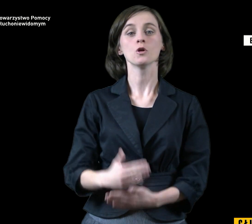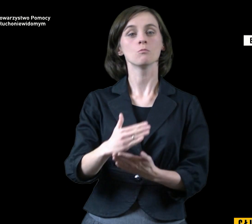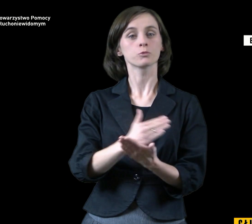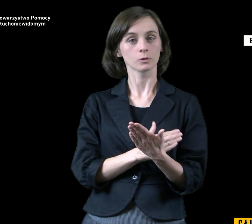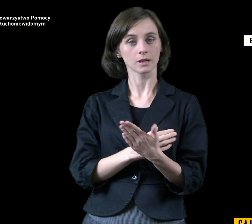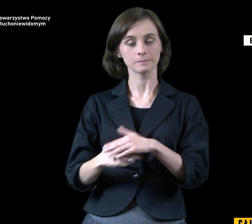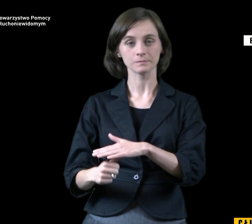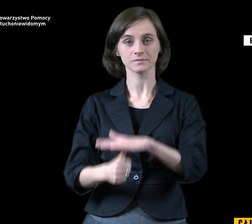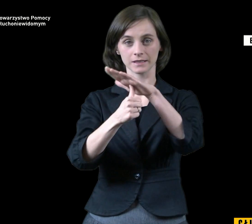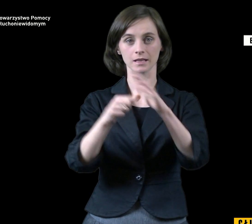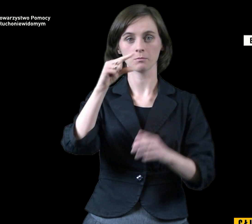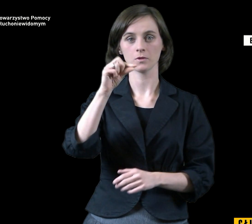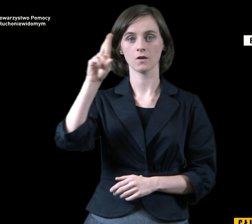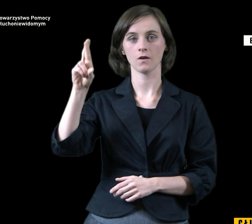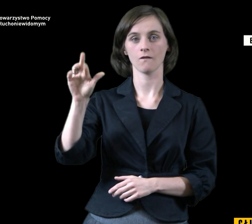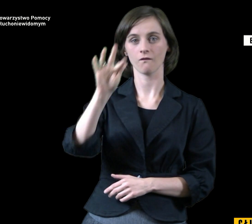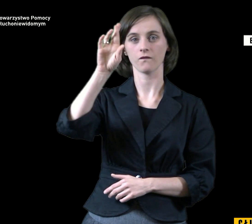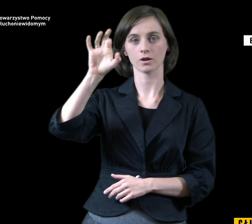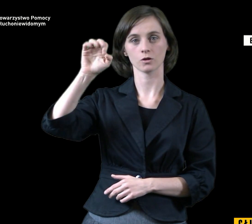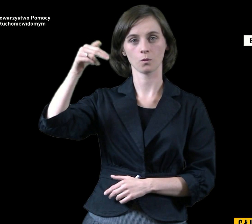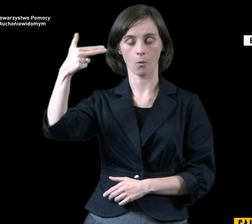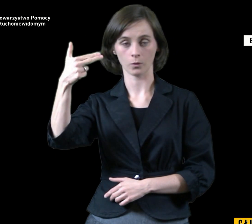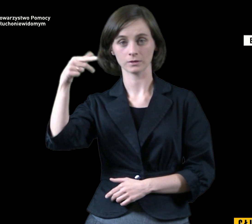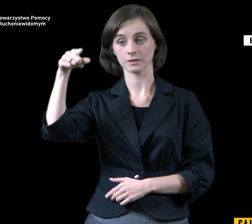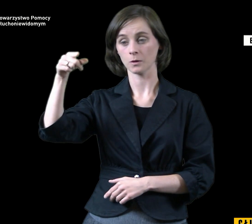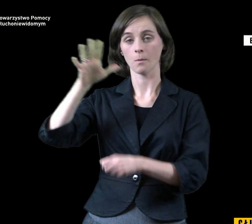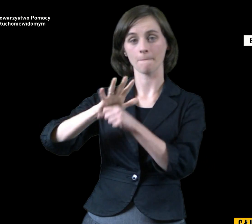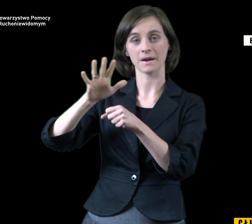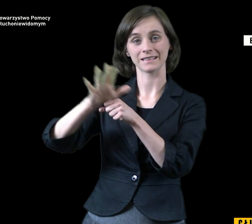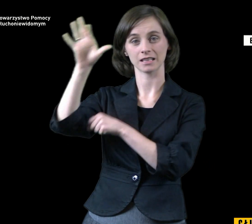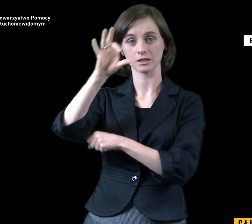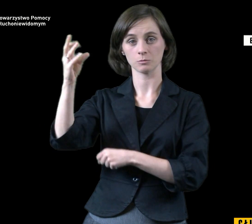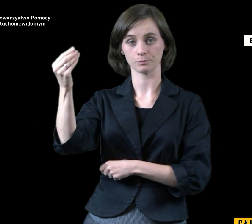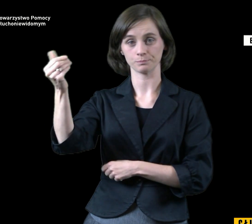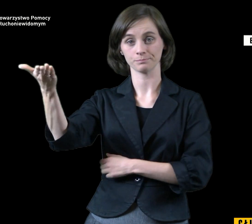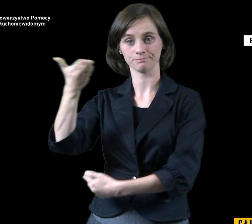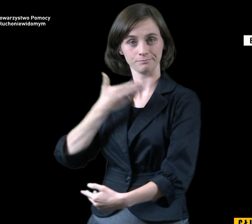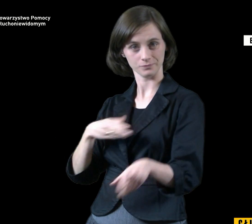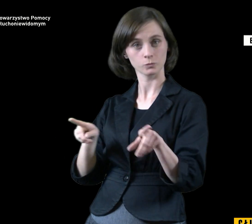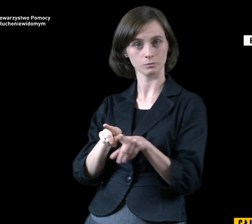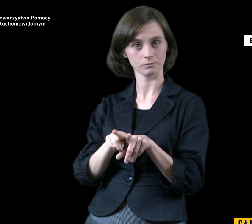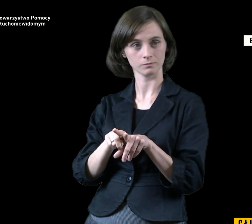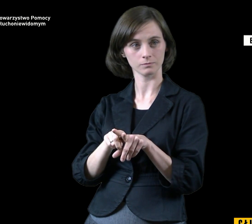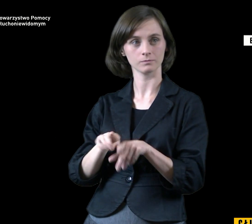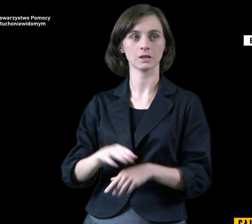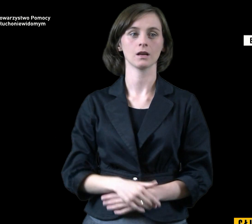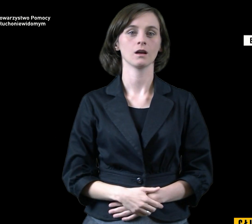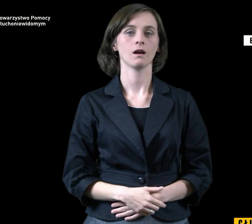Liderem projektu jest PFRON, z którego budżetu pochodzi 15 procent środków na jego realizację.